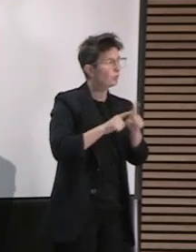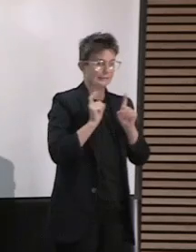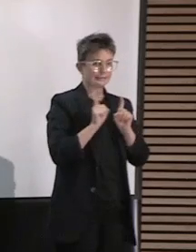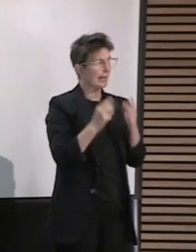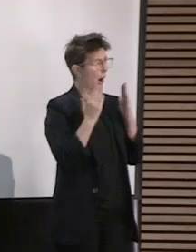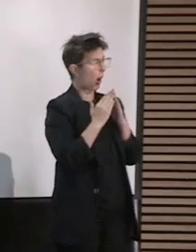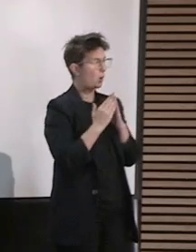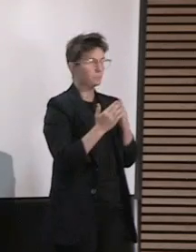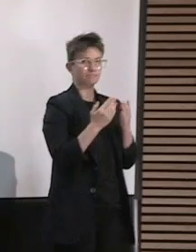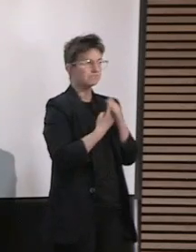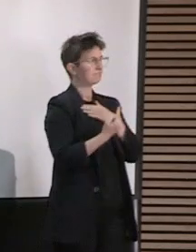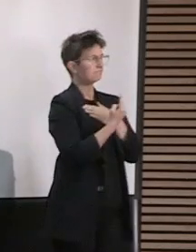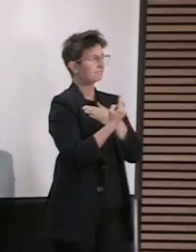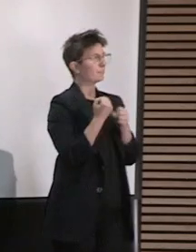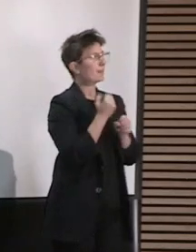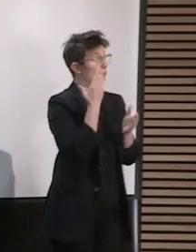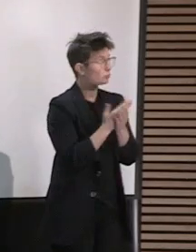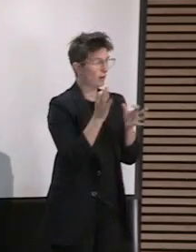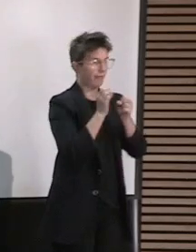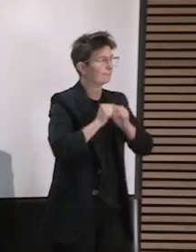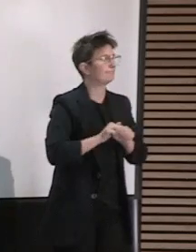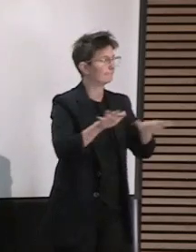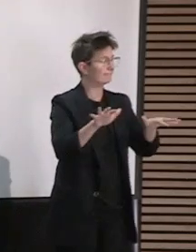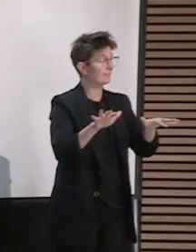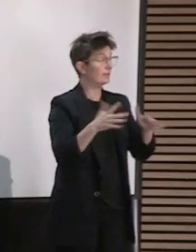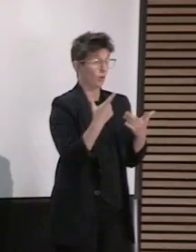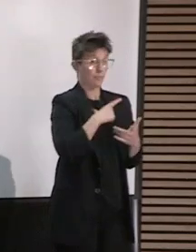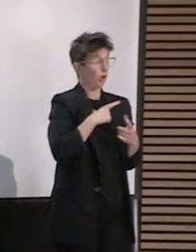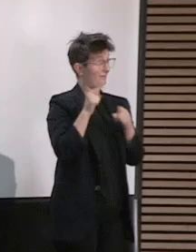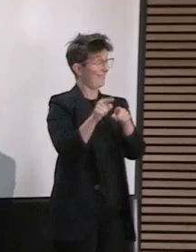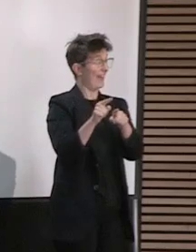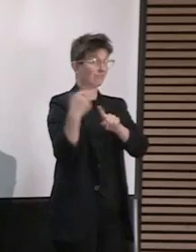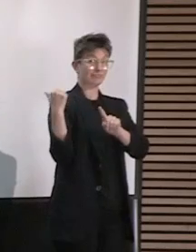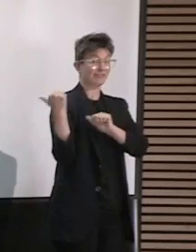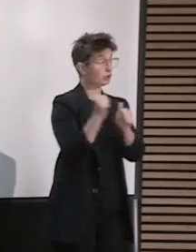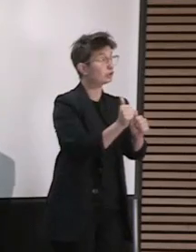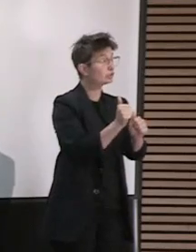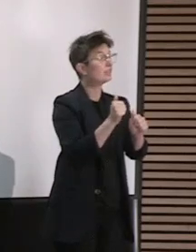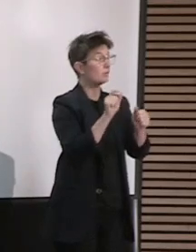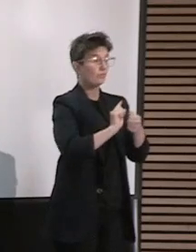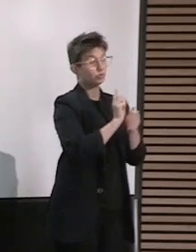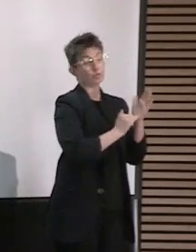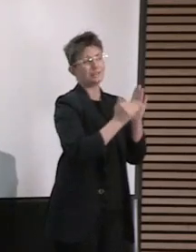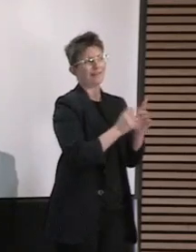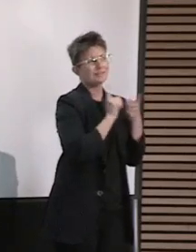koe nama, i noho ki te kainga ki te aukati i te horapa me te